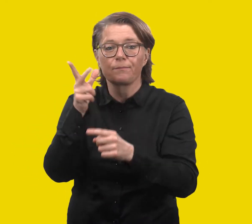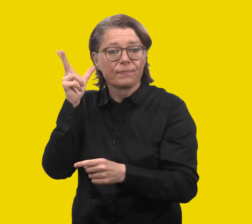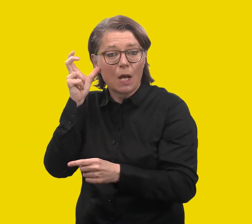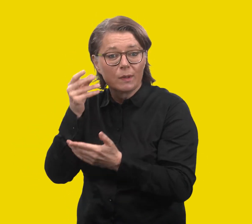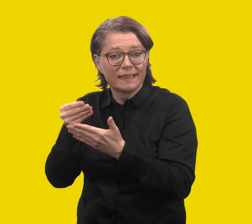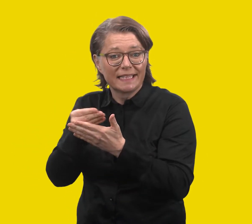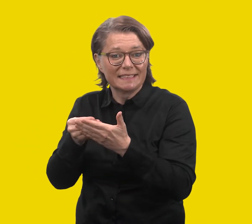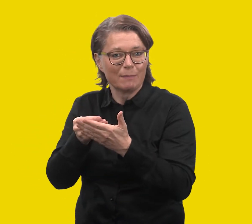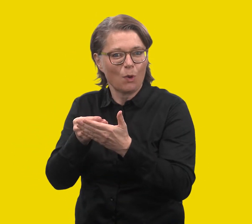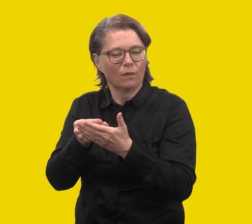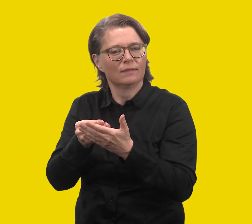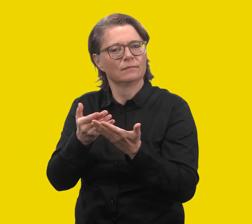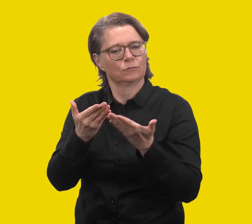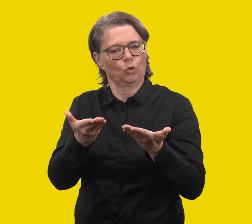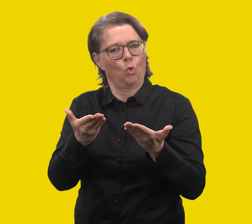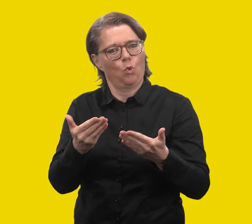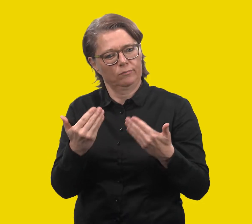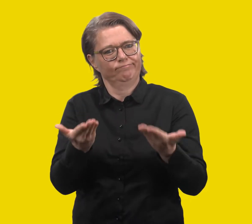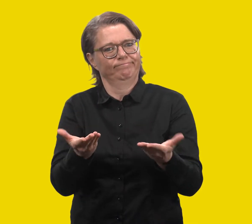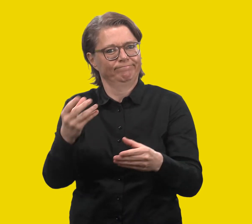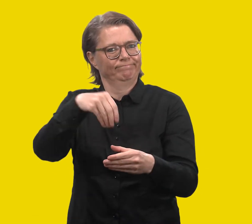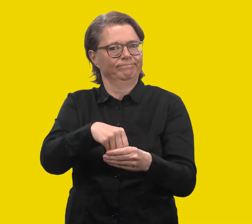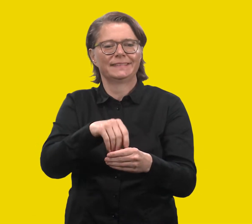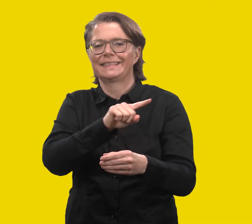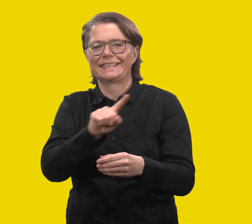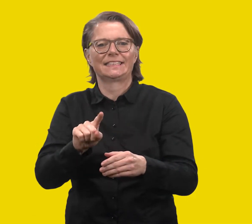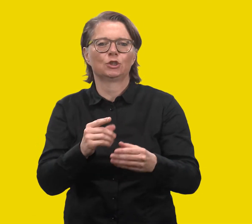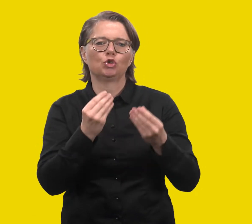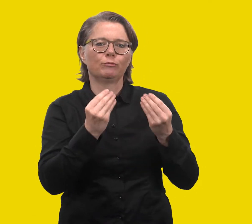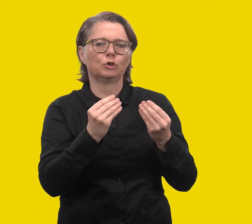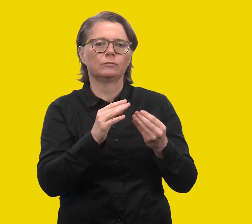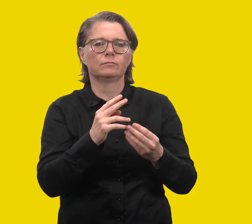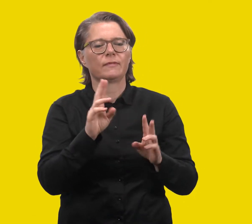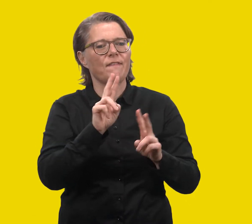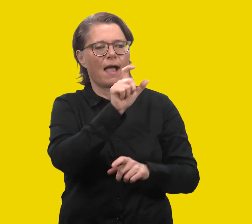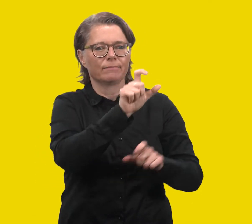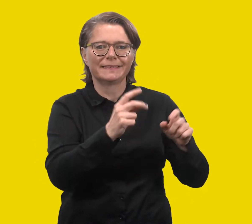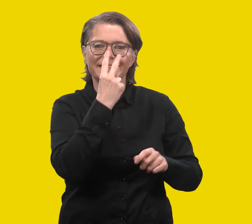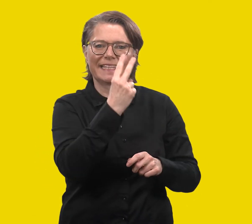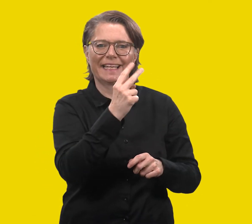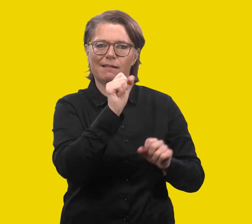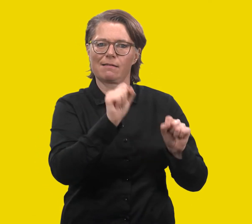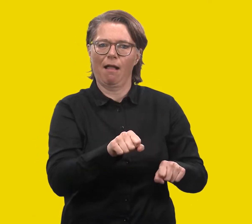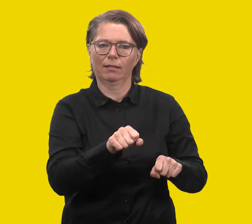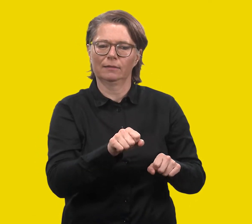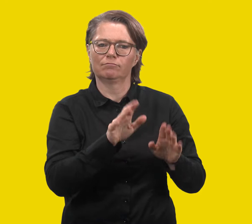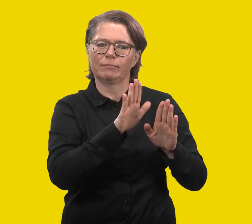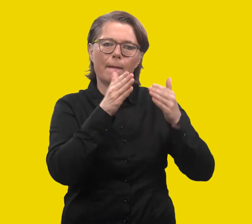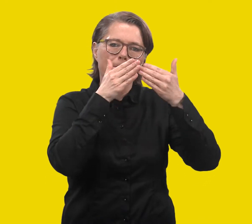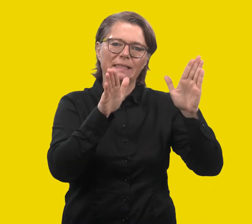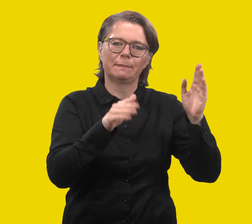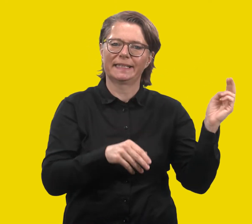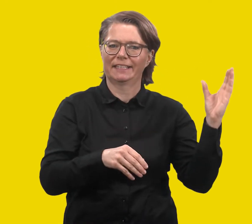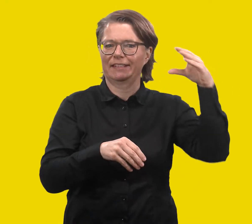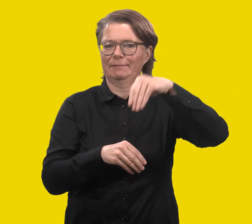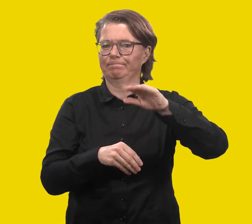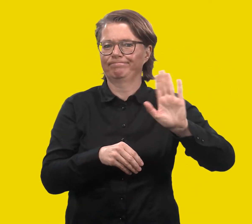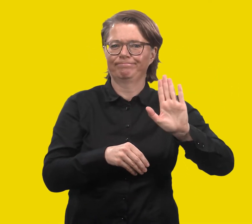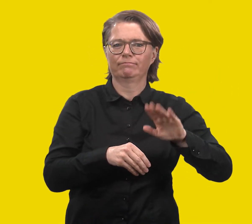dass Audiodeskriptionen nicht aus sehender Perspektive,